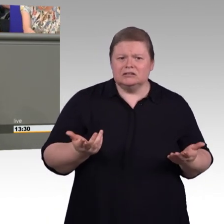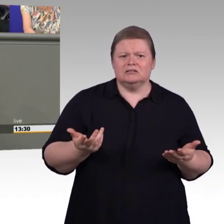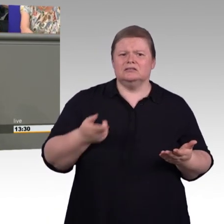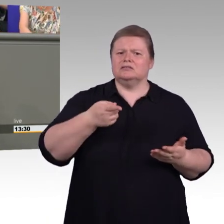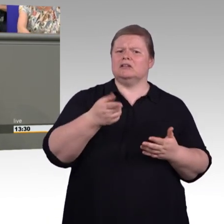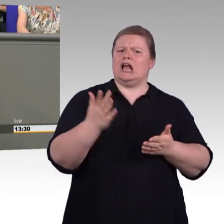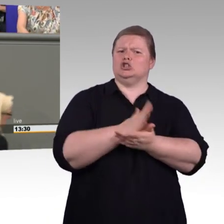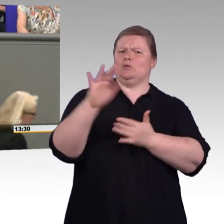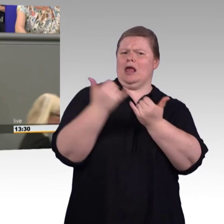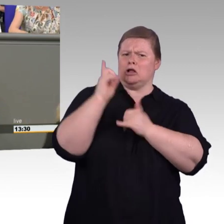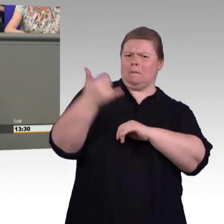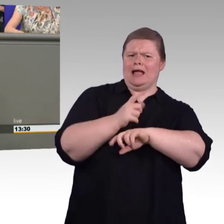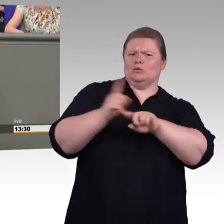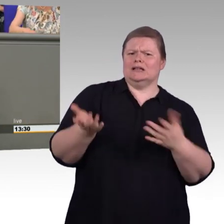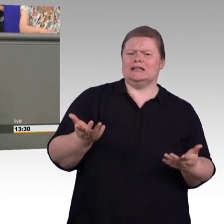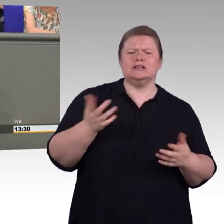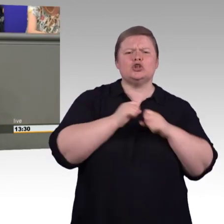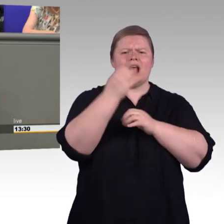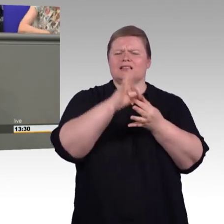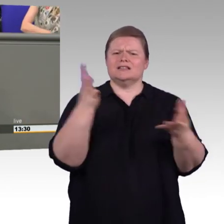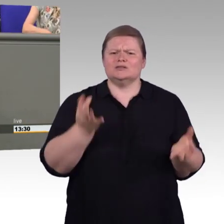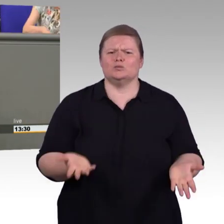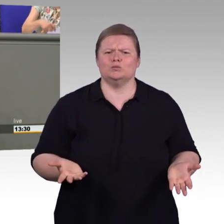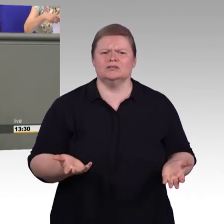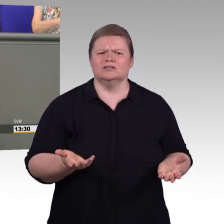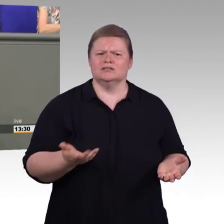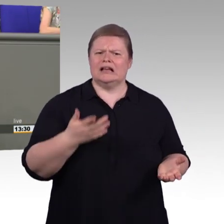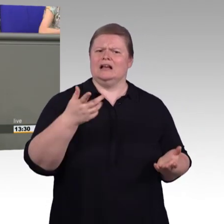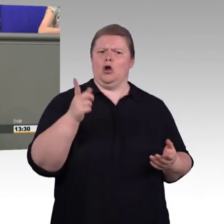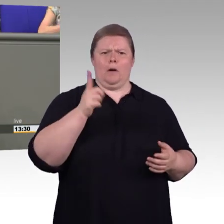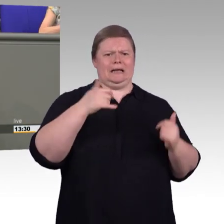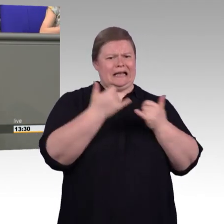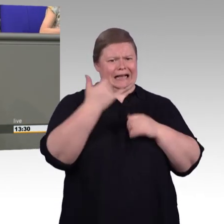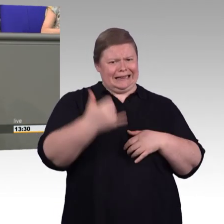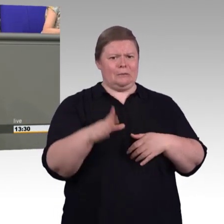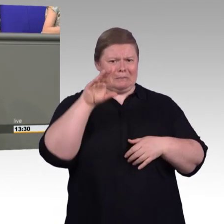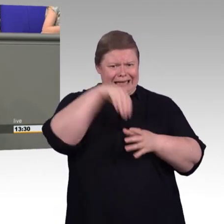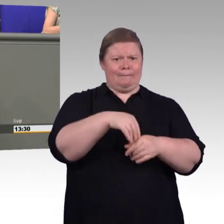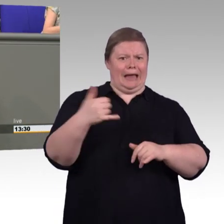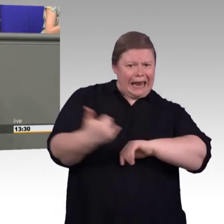auch mit harten Gegnern und vielen auch ausgewogenen Sachverständigen und da haben wir die Frage gestellt, was wollt ihr eigentlich,